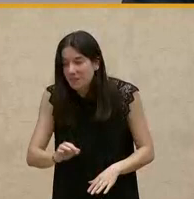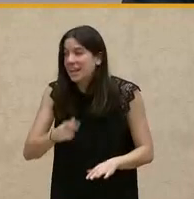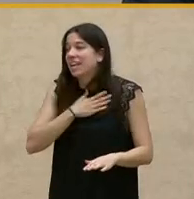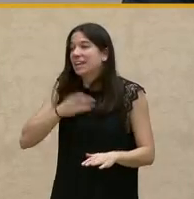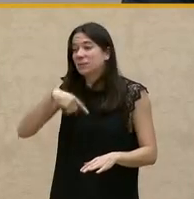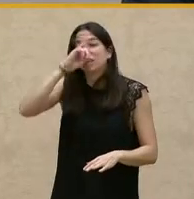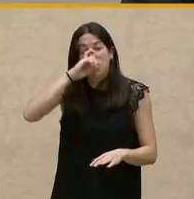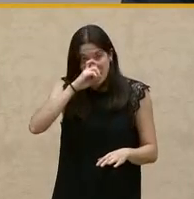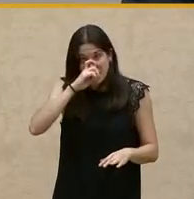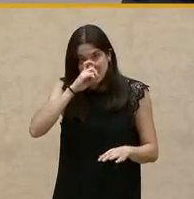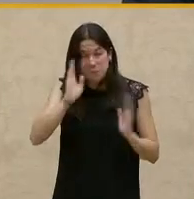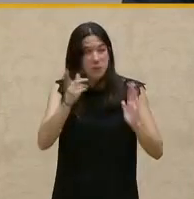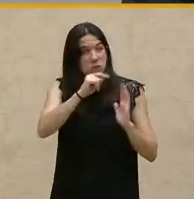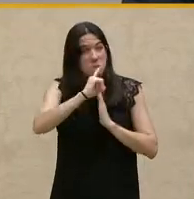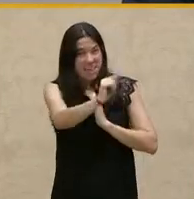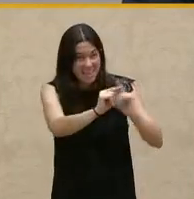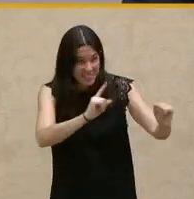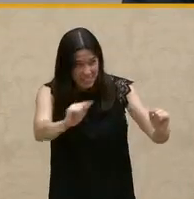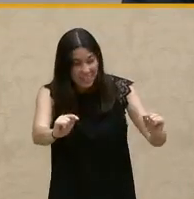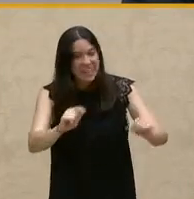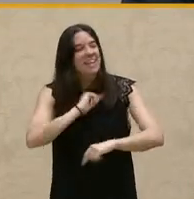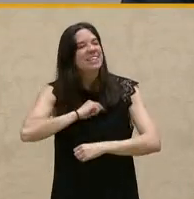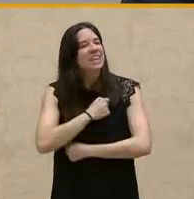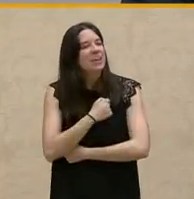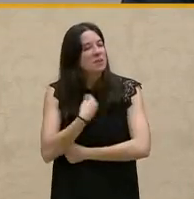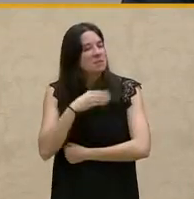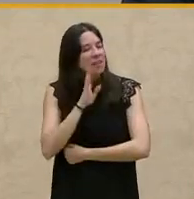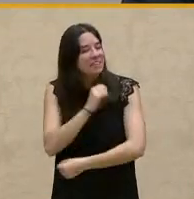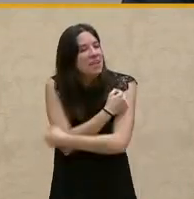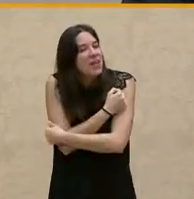os marchéis de aquí esa sensación del abrazo, por favor, porque para nosotros